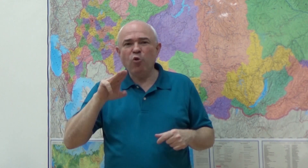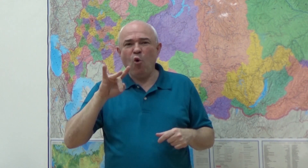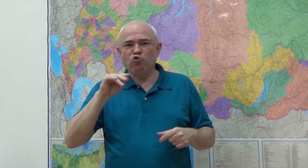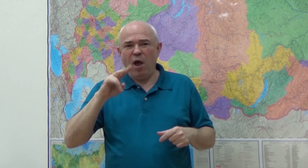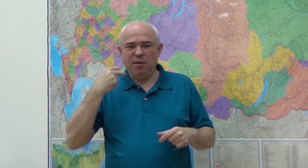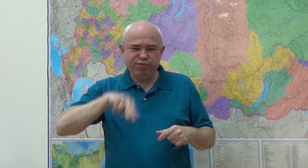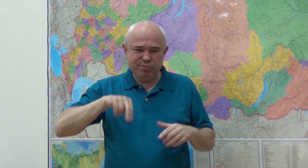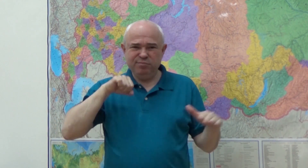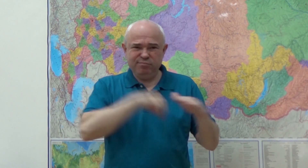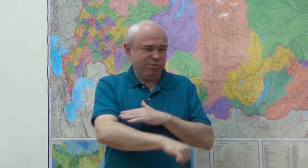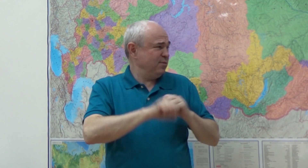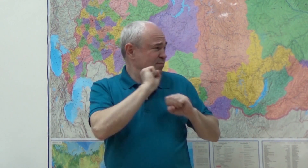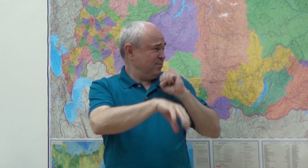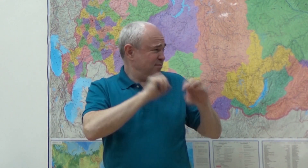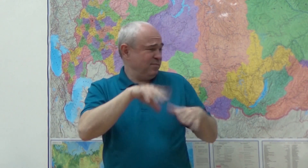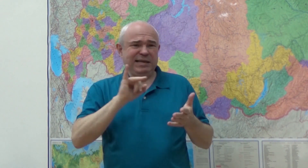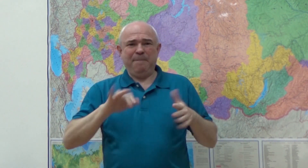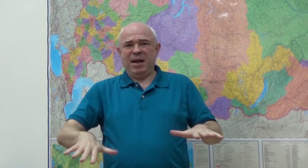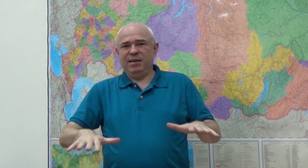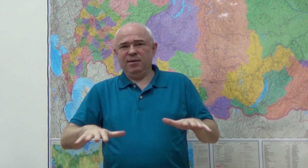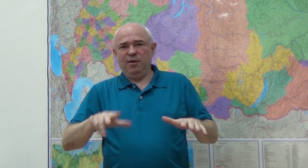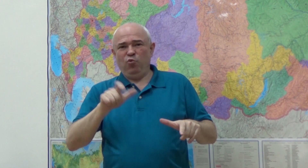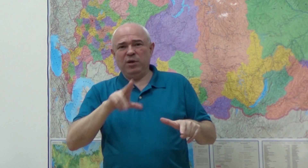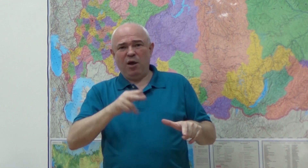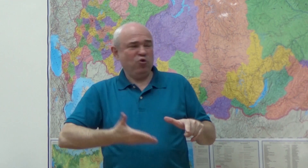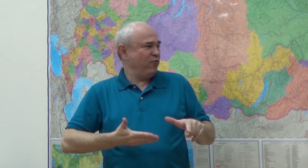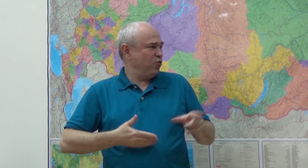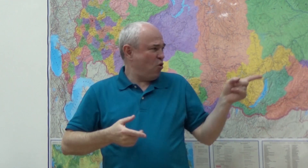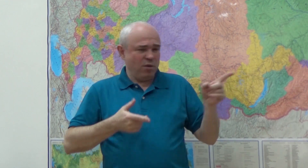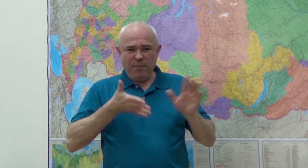каторжане, арестанты, масса которых была сослана туда, и как живёт местный люд.